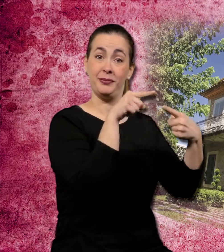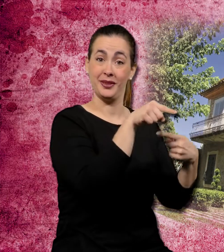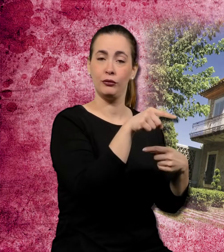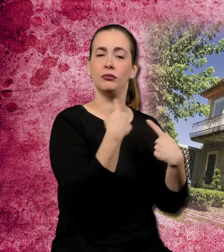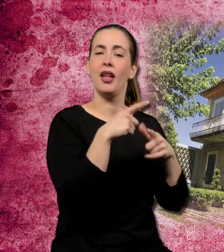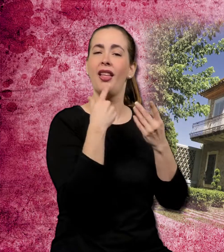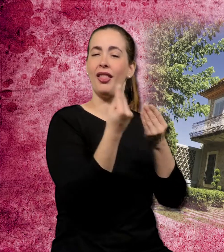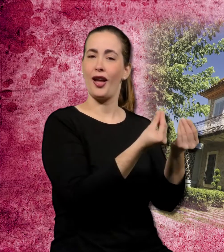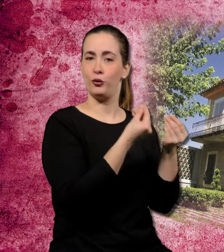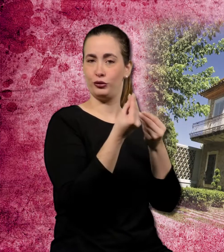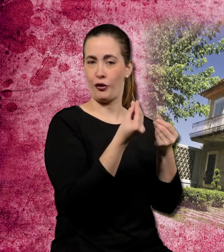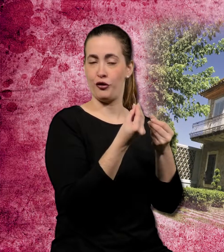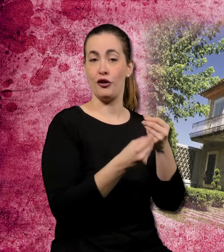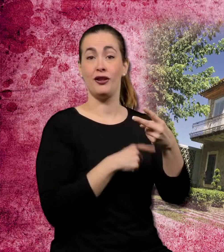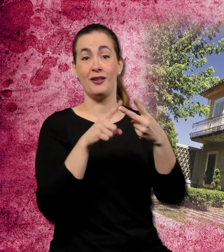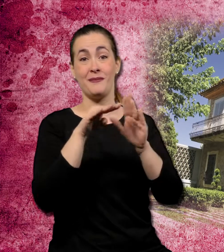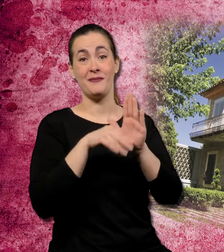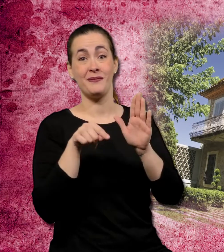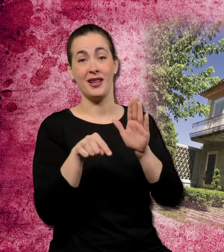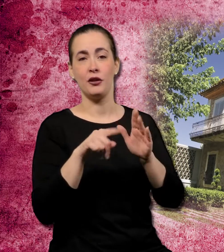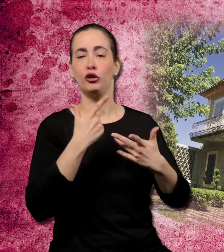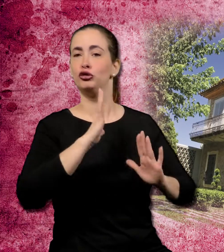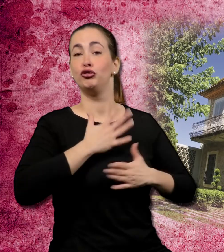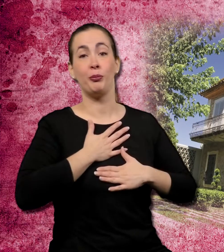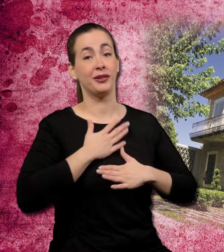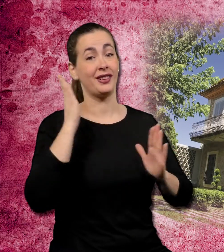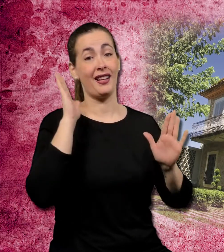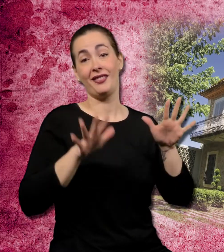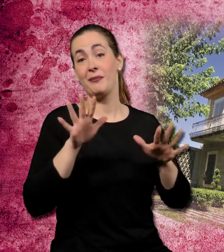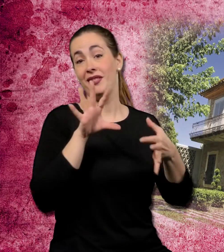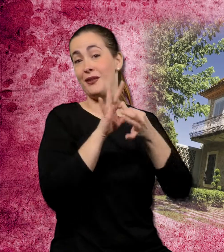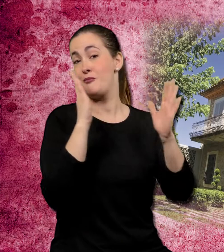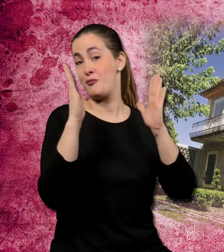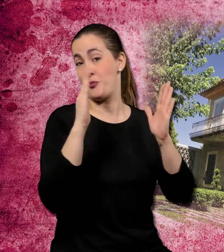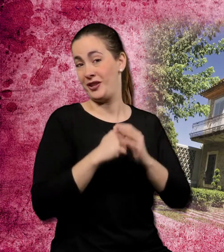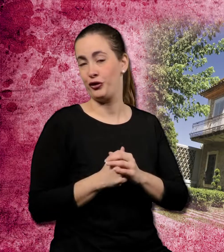el degustació, el sorpresa del moment